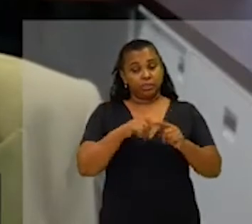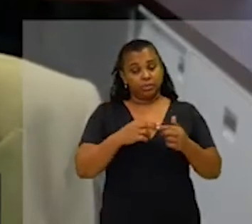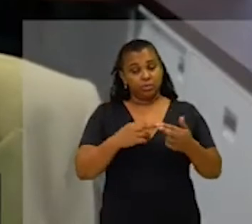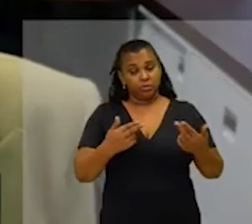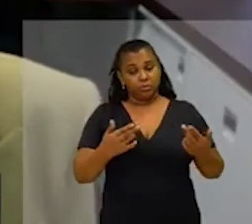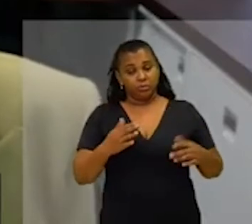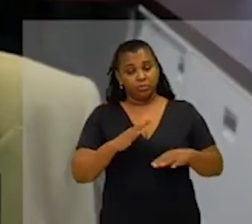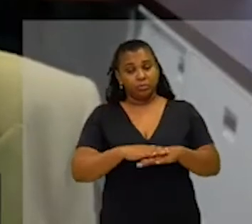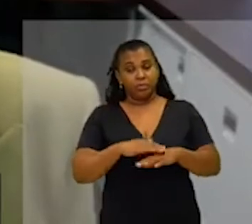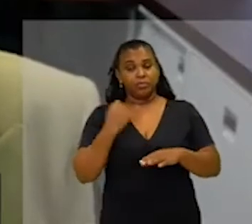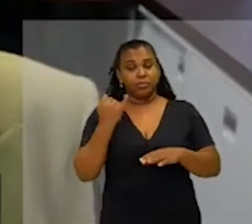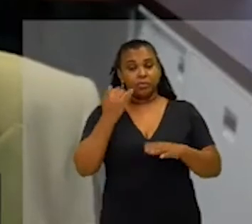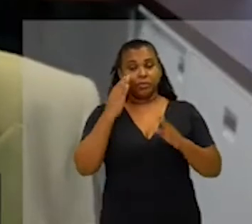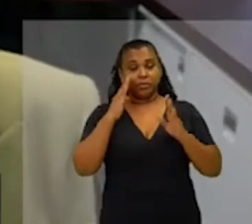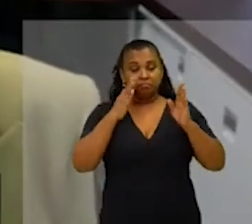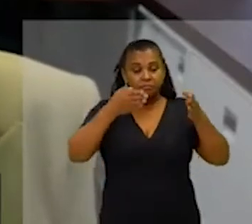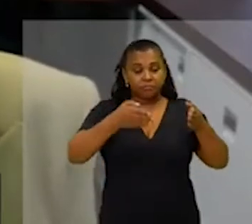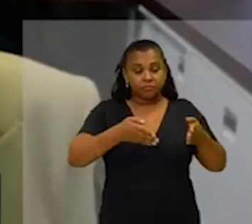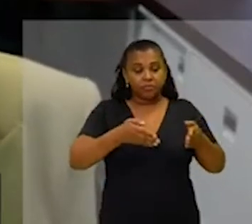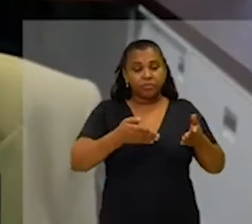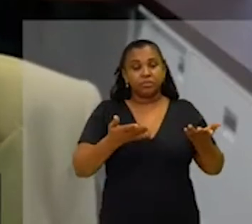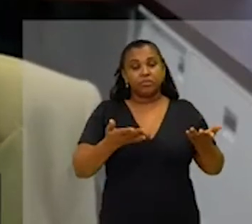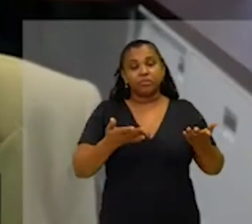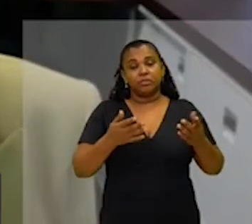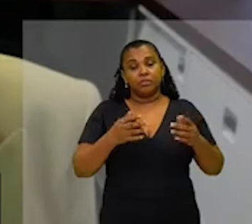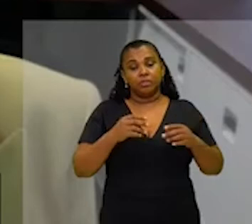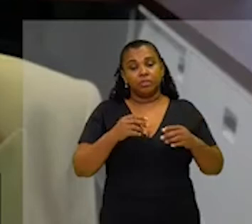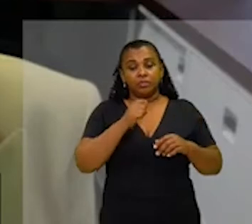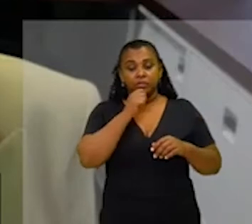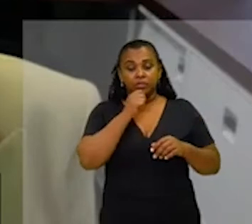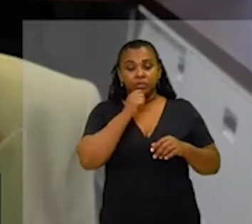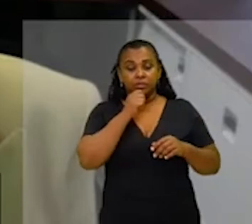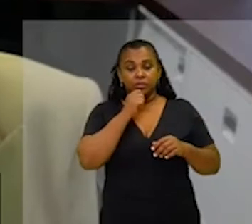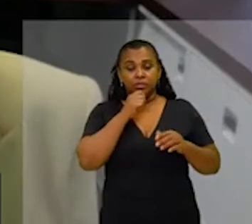maior apontamento nas prestações de contas que a ausência efetiva de prestação serviço